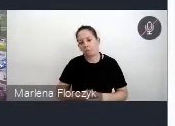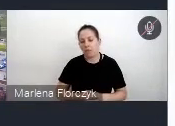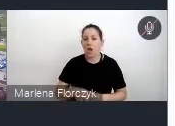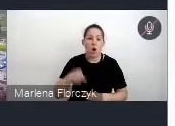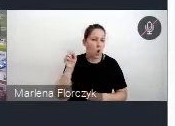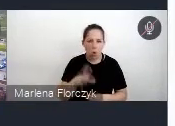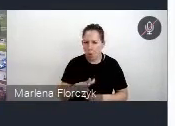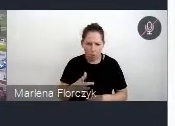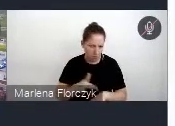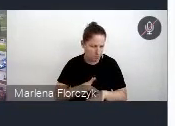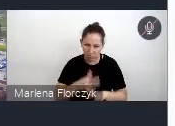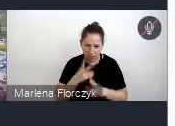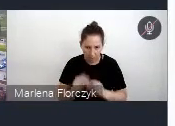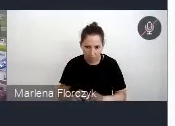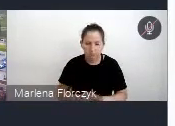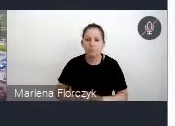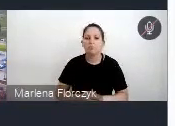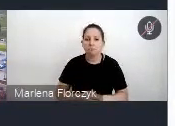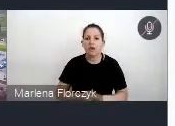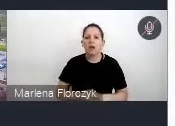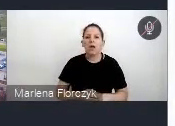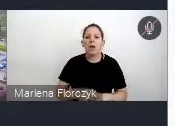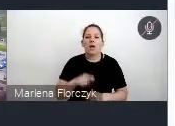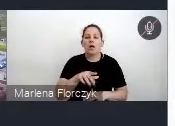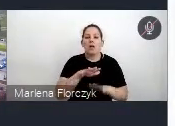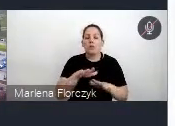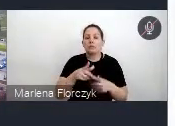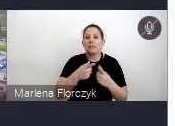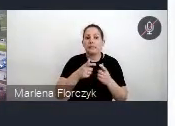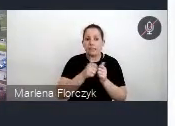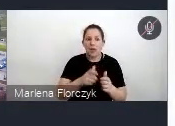Okazuje się, że wiele zadań już jest realizowanych,